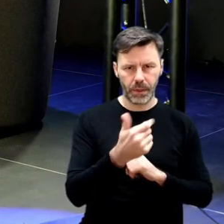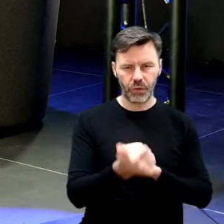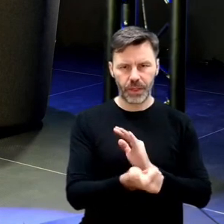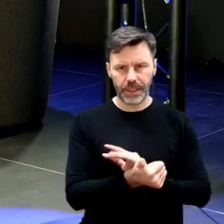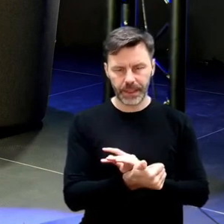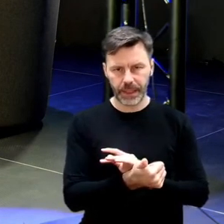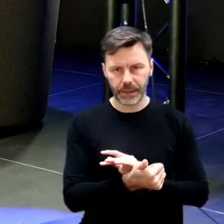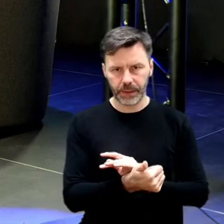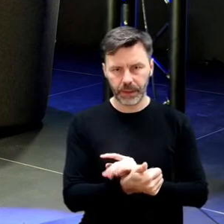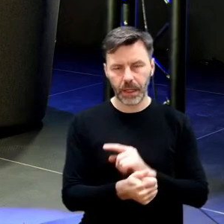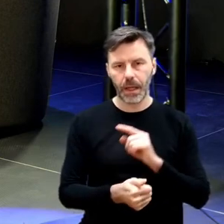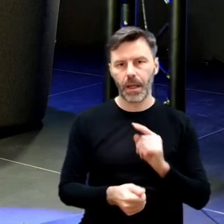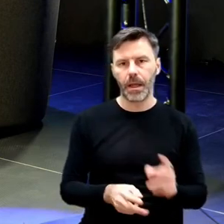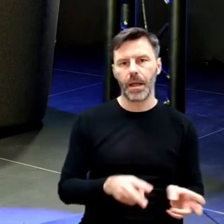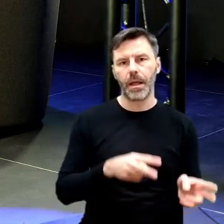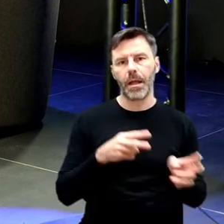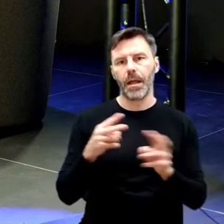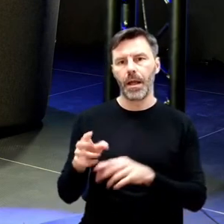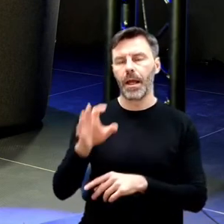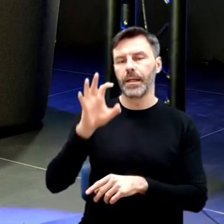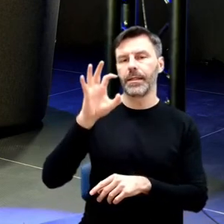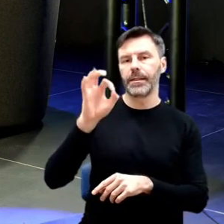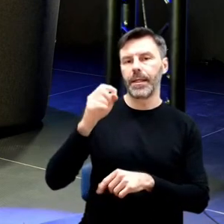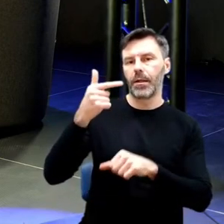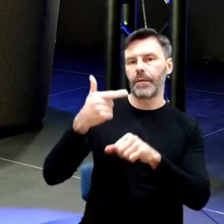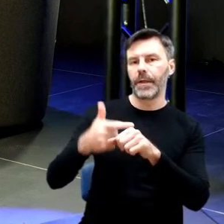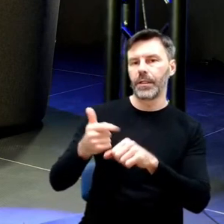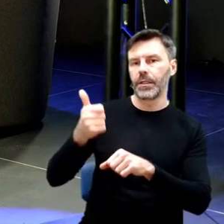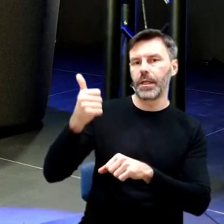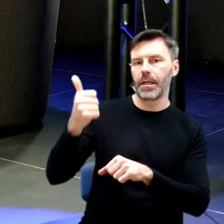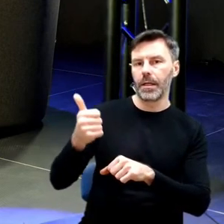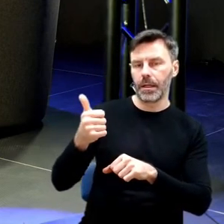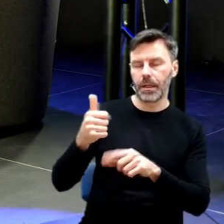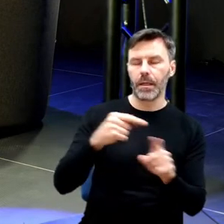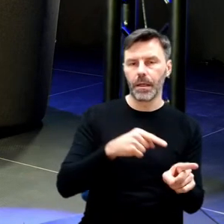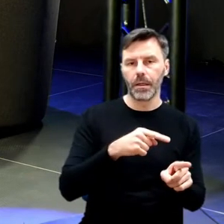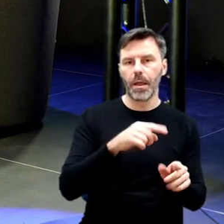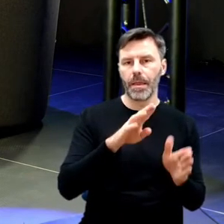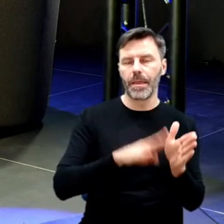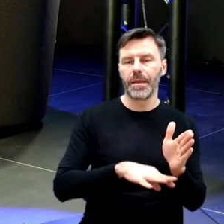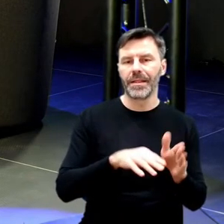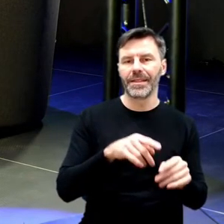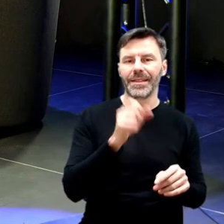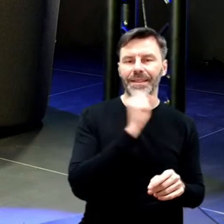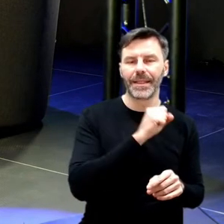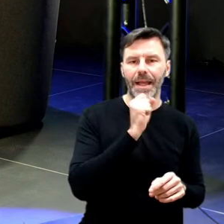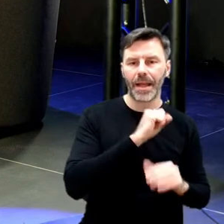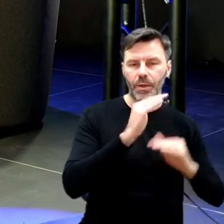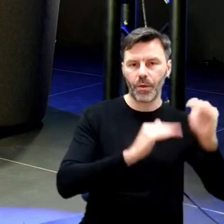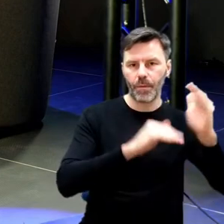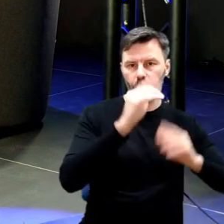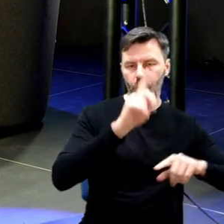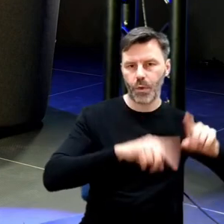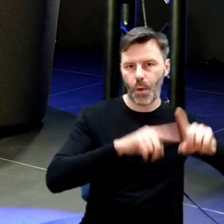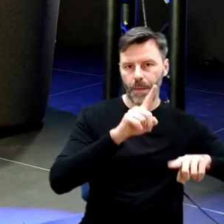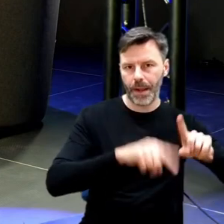współczynniku na poziomie 0,21 przy budownictwie tradycyjnym. To ma niezwykle istotne znaczenie w sensie możliwości